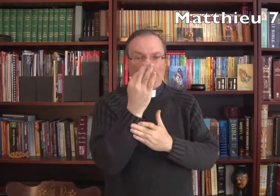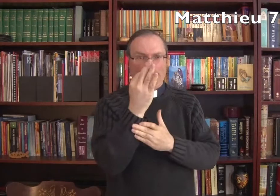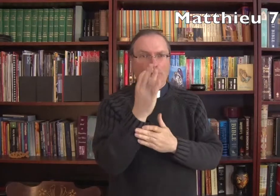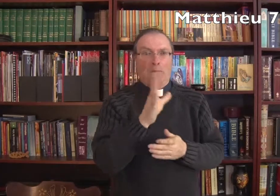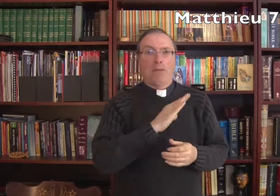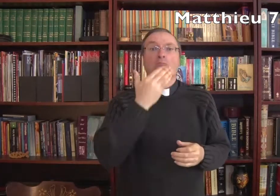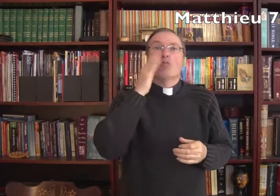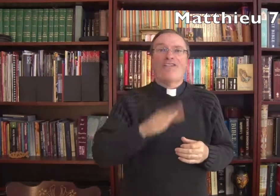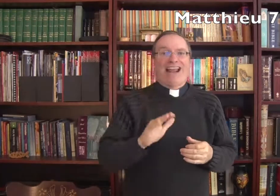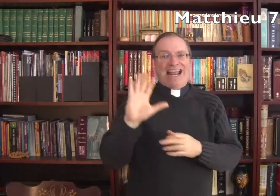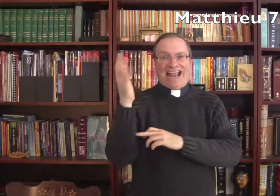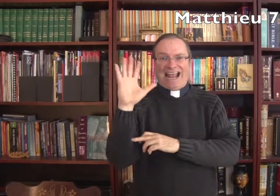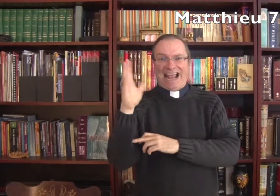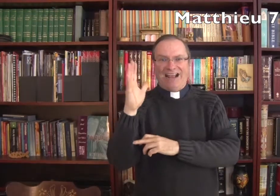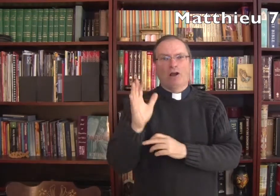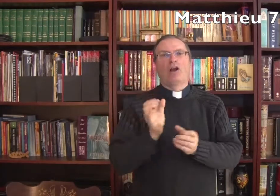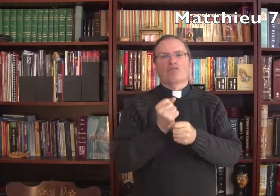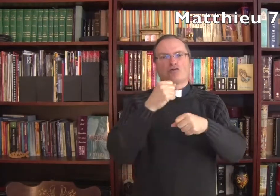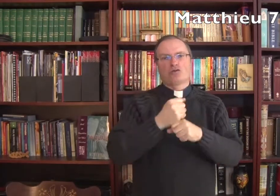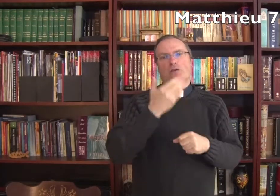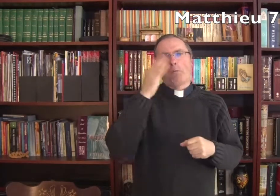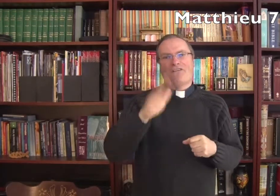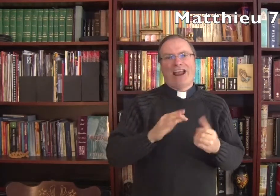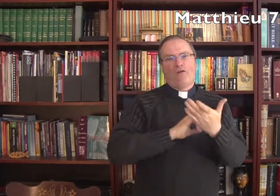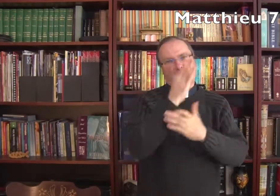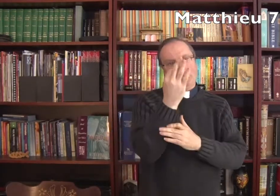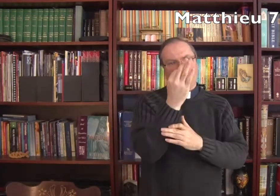mais le mauvais arbre produit de mauvais fruits.